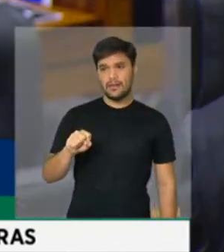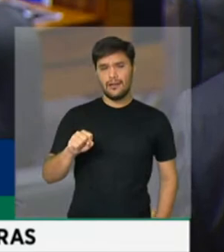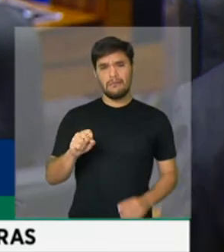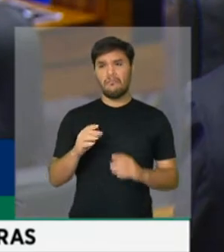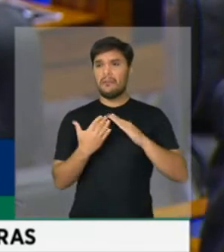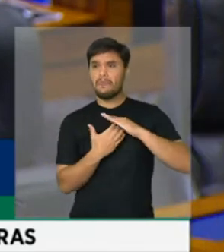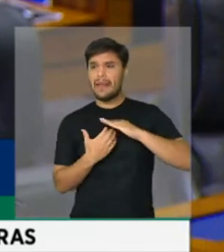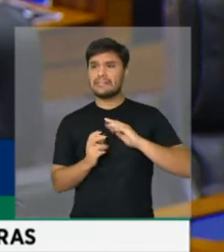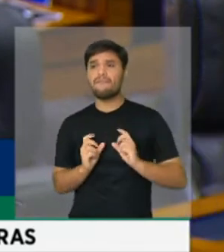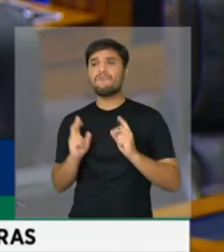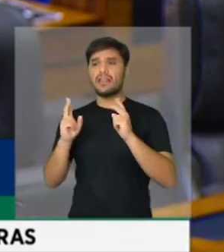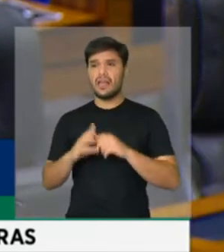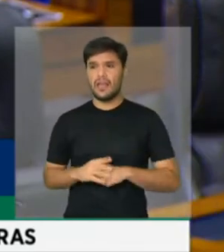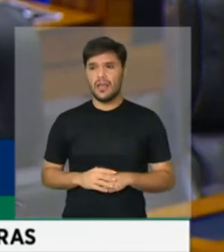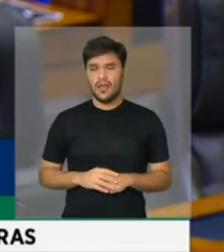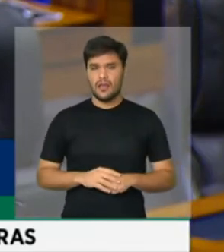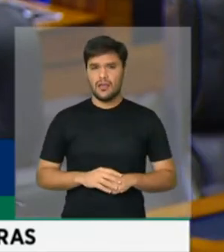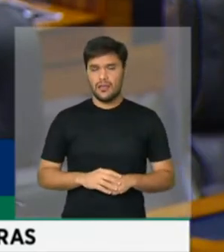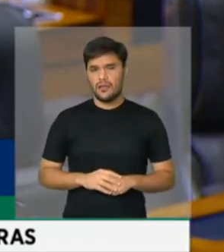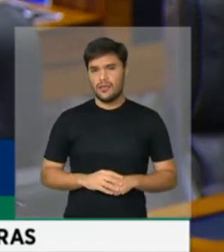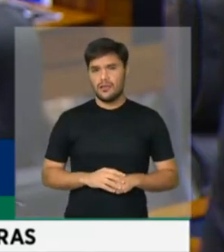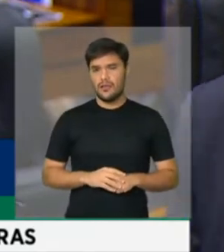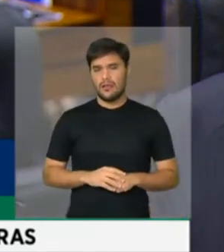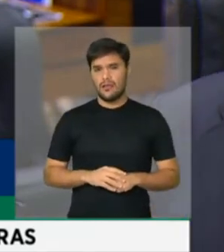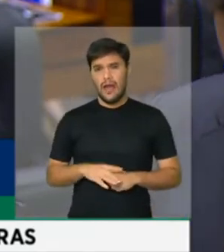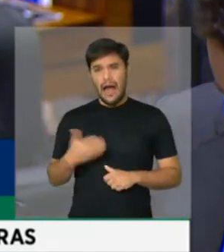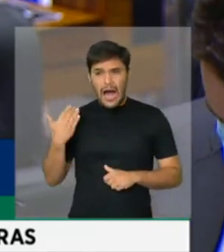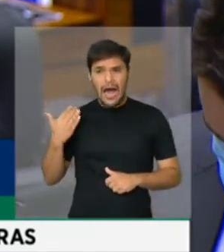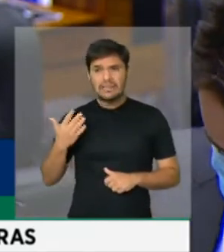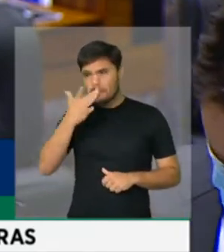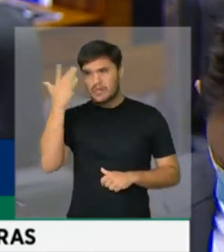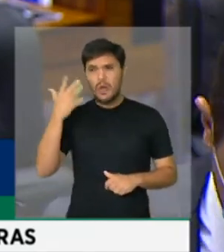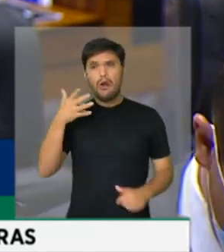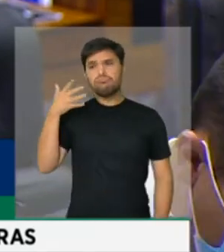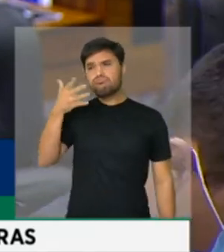ADIAMENTO POR DUAS SESSÕES. NÓS ESTAMOS PASSANDO AQUI EXATAMENTE PARA O DEBATE COM A SOCIEDADE BRASILEIRA O QUE